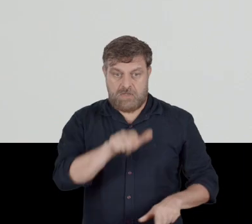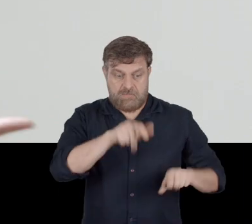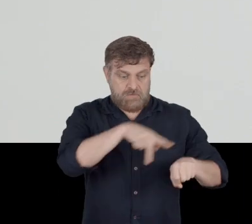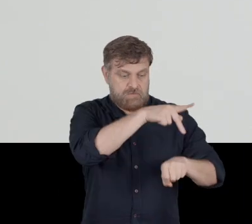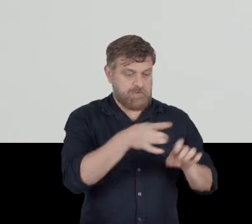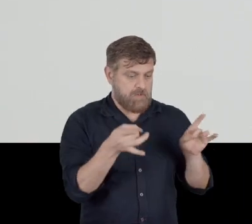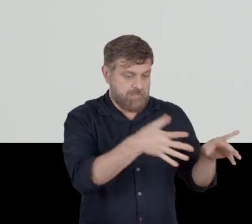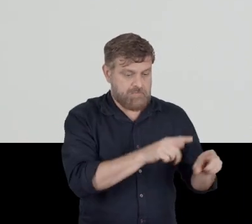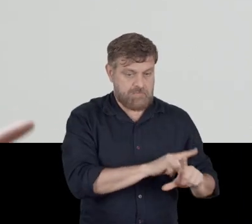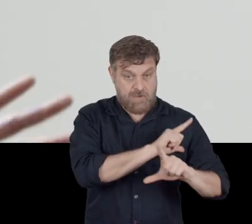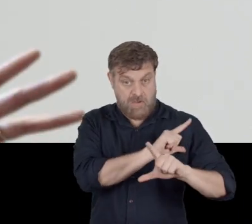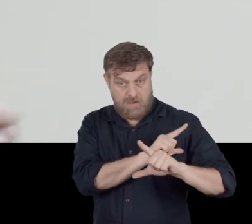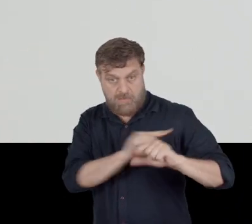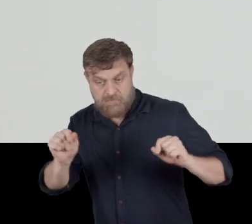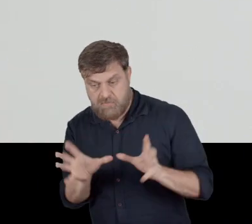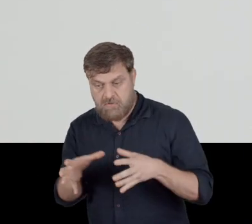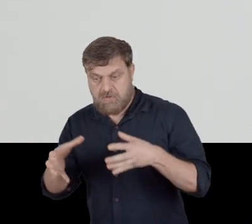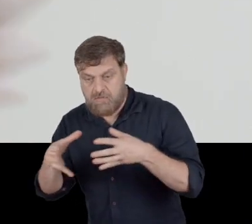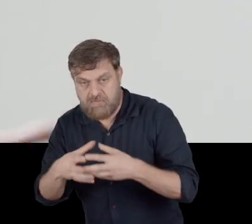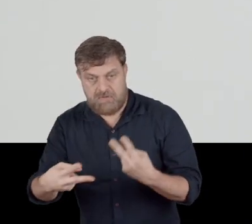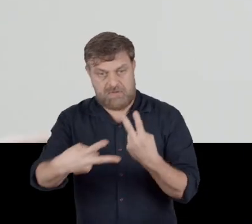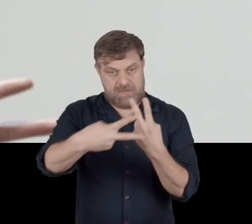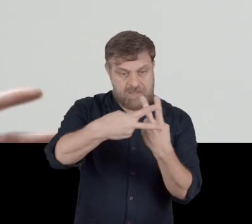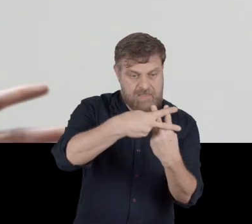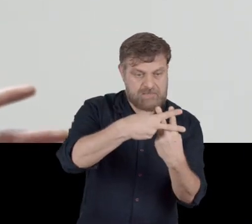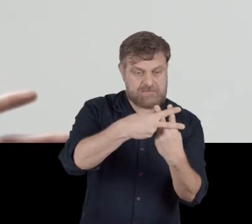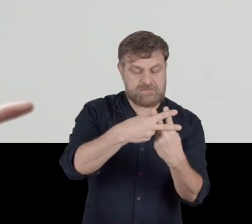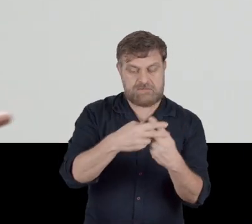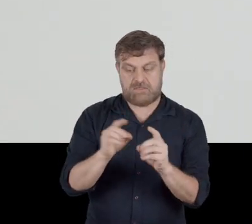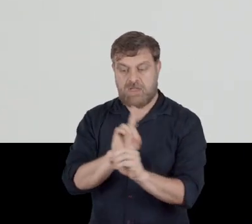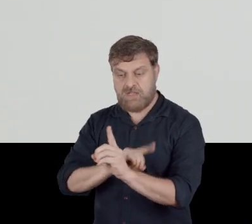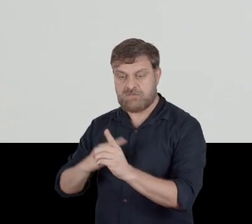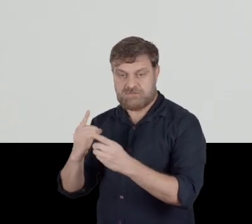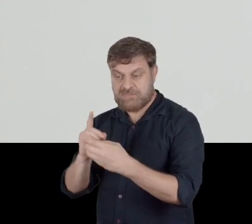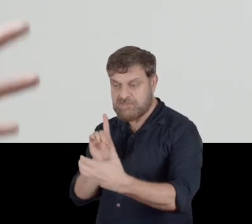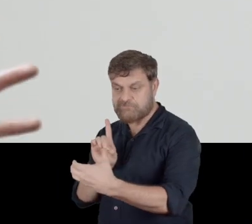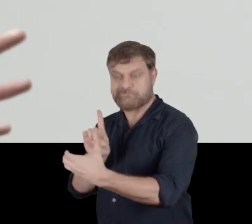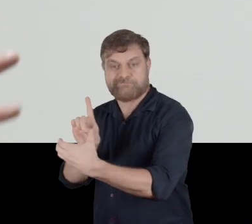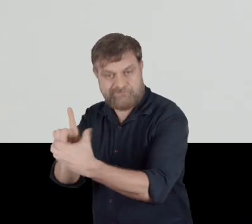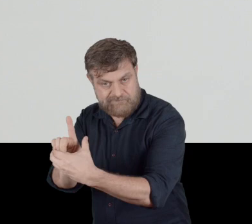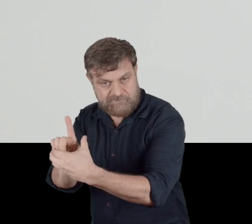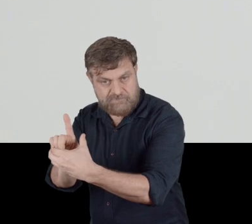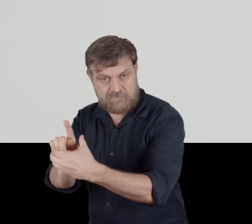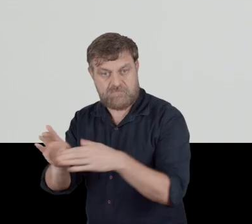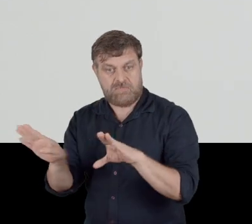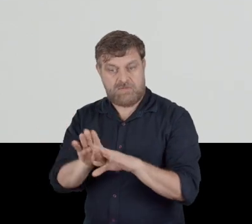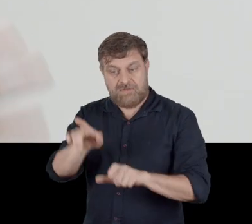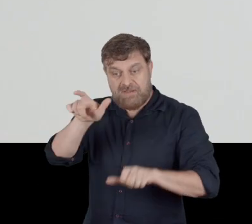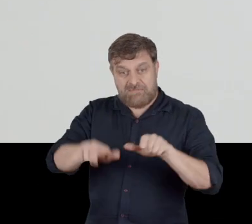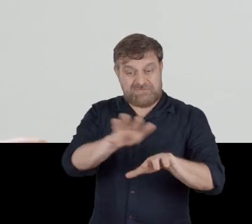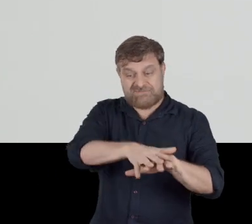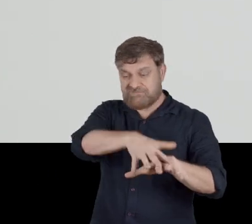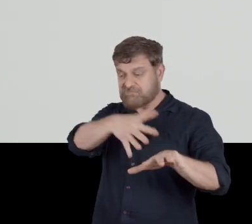todas essas pessoas... pros egressos do sistema prisional, enfim, todas as pessoas que geralmente são excluídas.